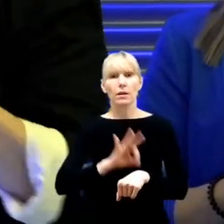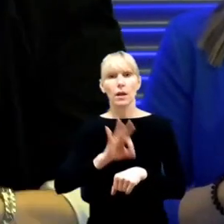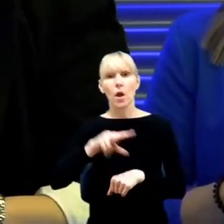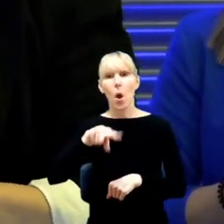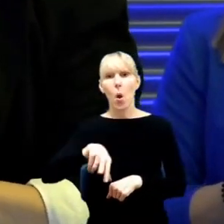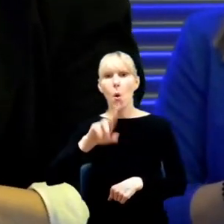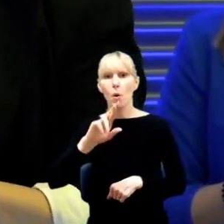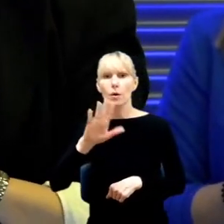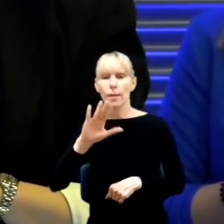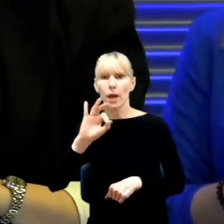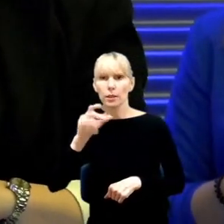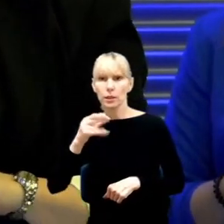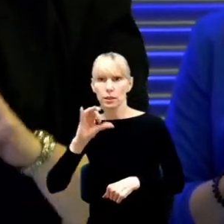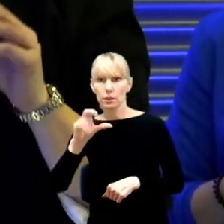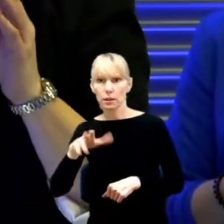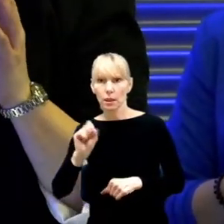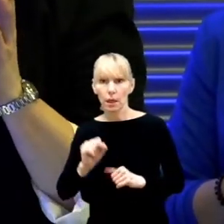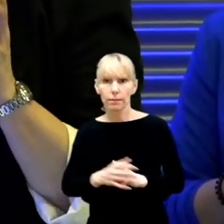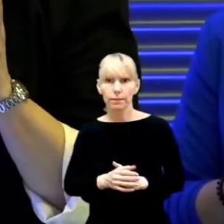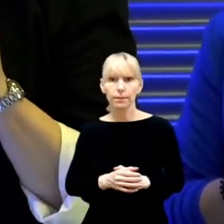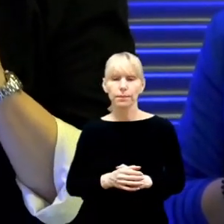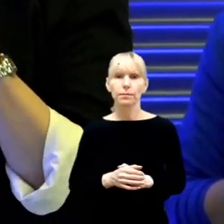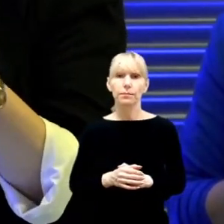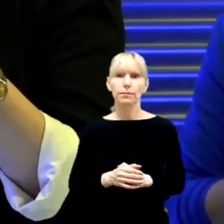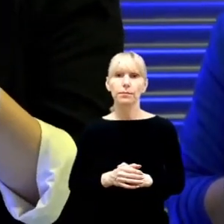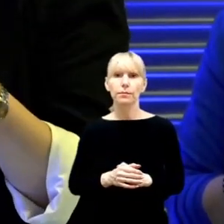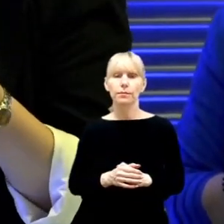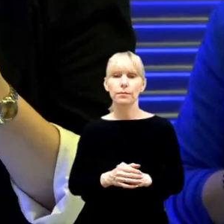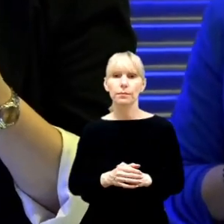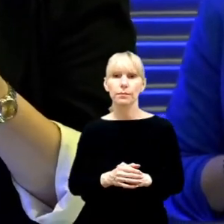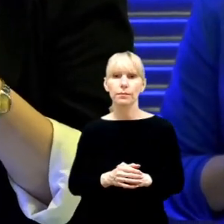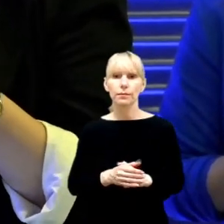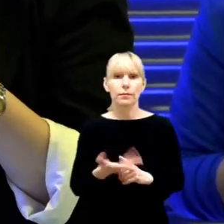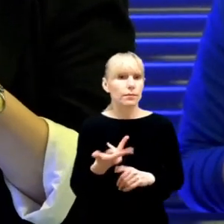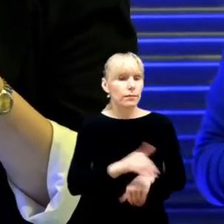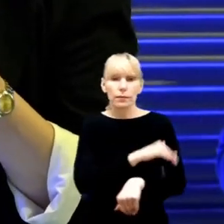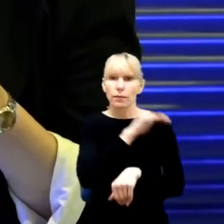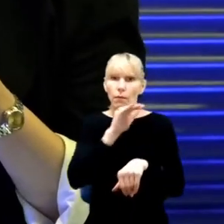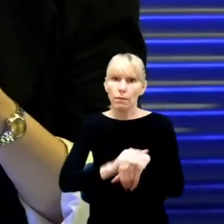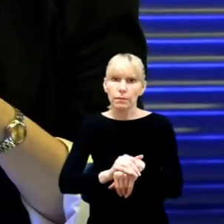które zostały poruszane, bo nie zgodzę się z tym, że one są jedynym rozwiązaniem.